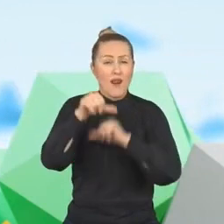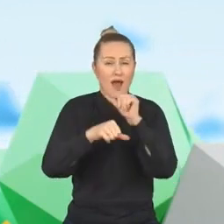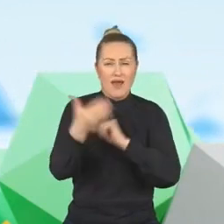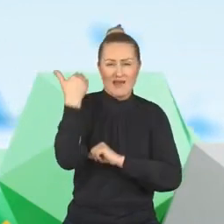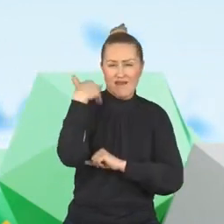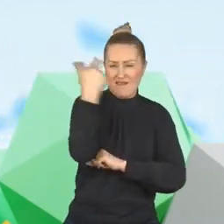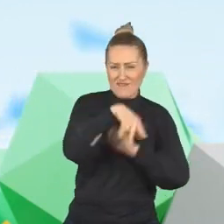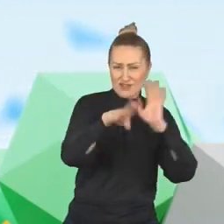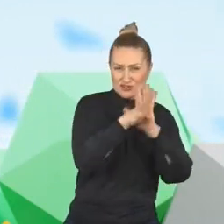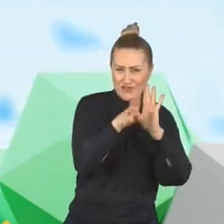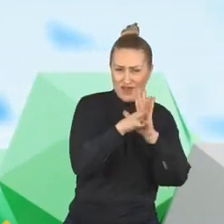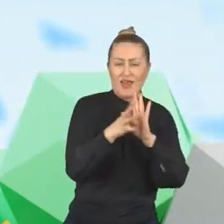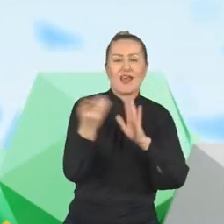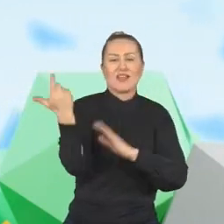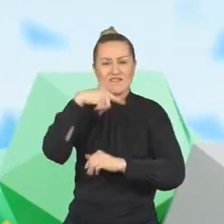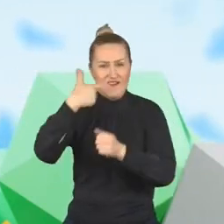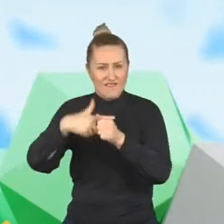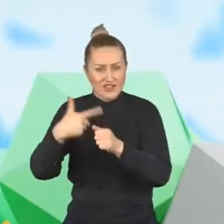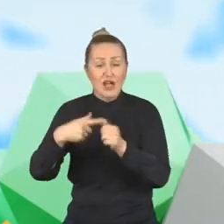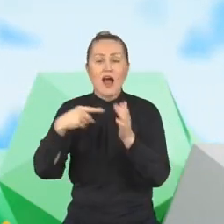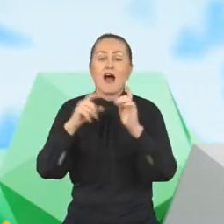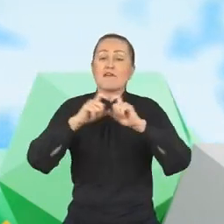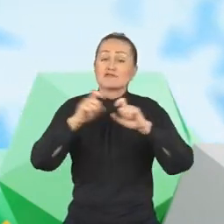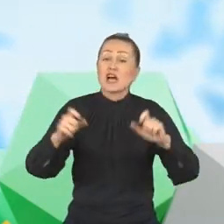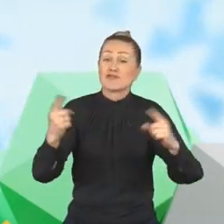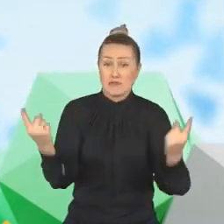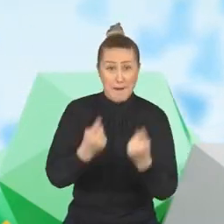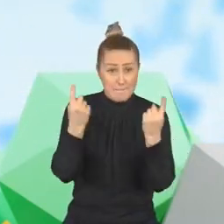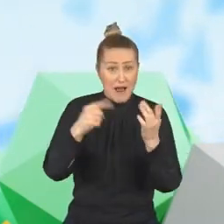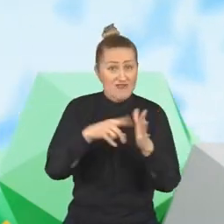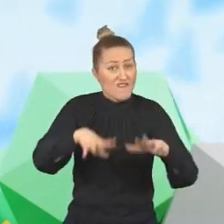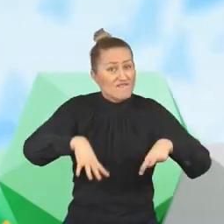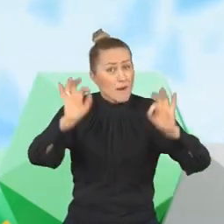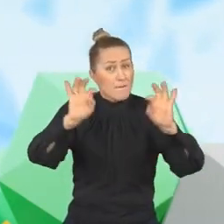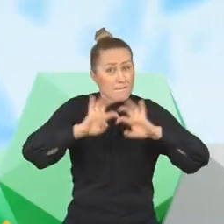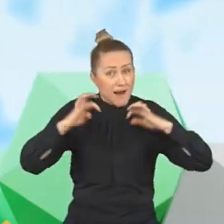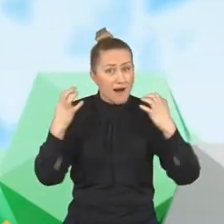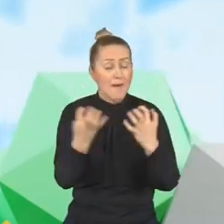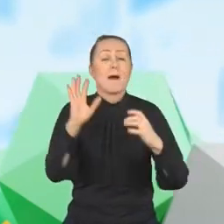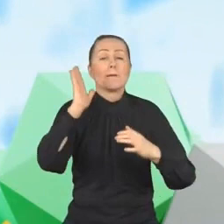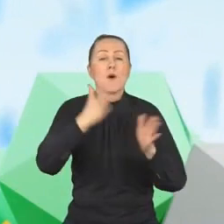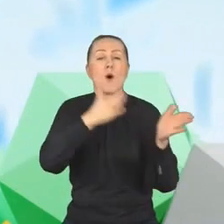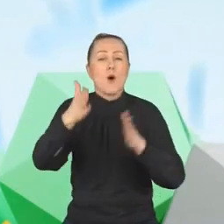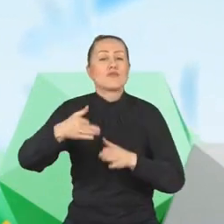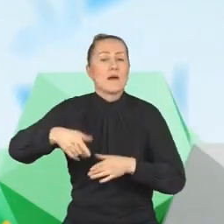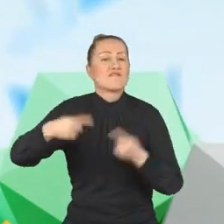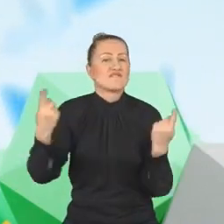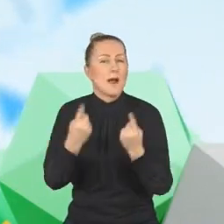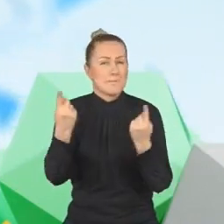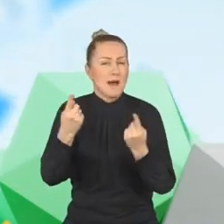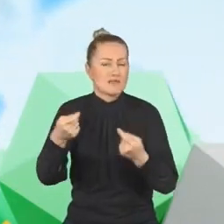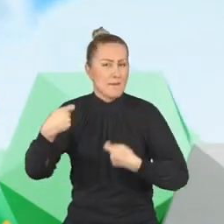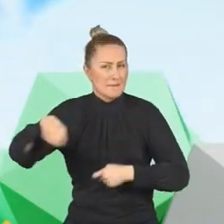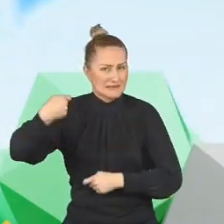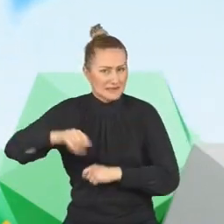i 2020, w trakcie kampanii w wyborach parlamentarnych i później w kampanii prezydenckiej. Czyli temat dezinformacji, który dla